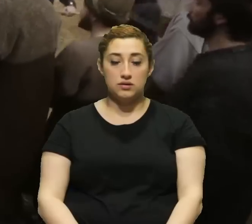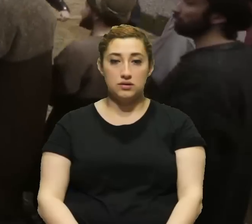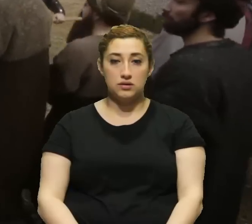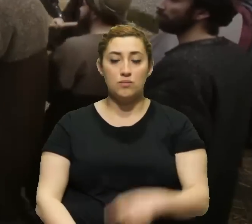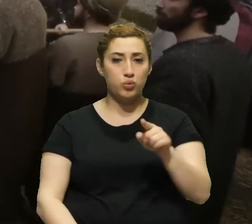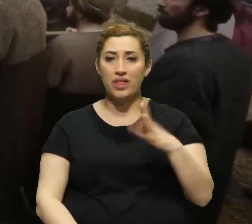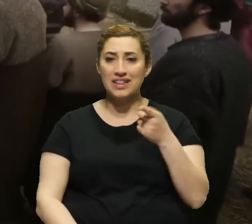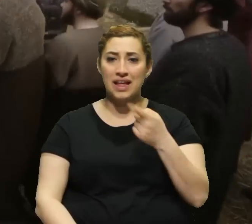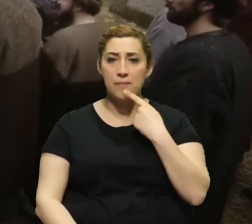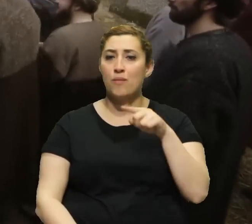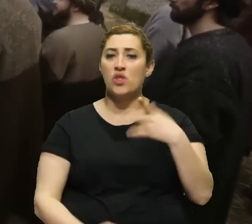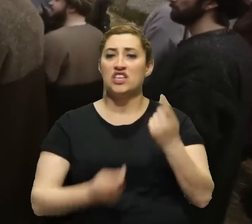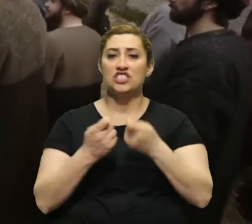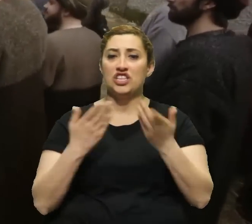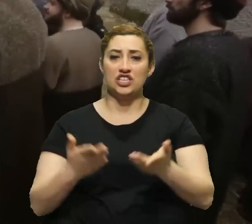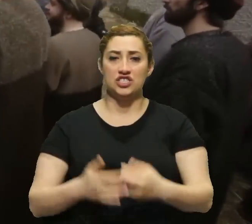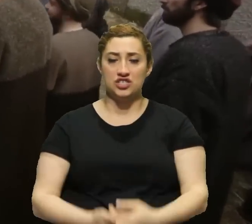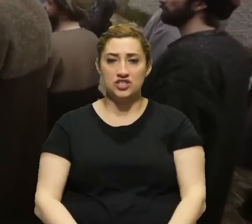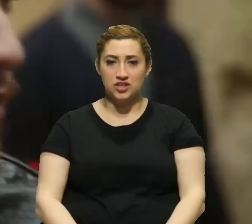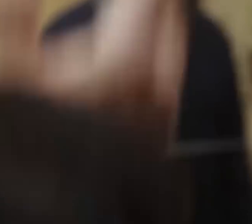(Anlaşılmayan kalabalık sesleri)